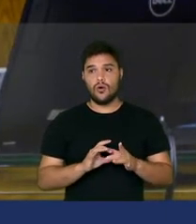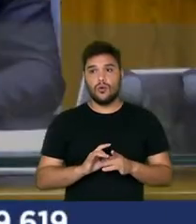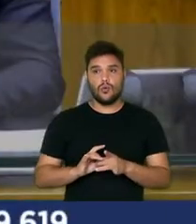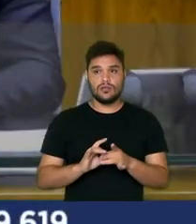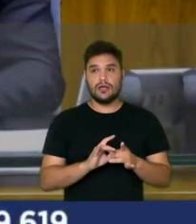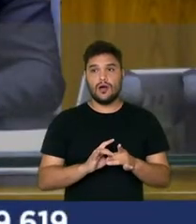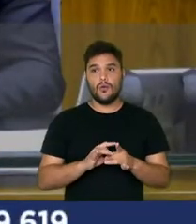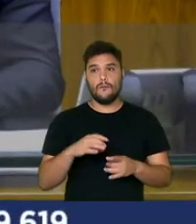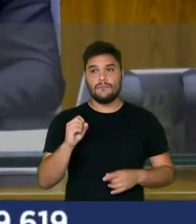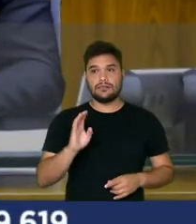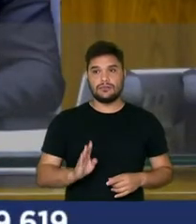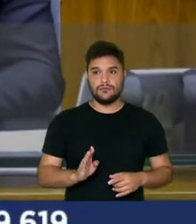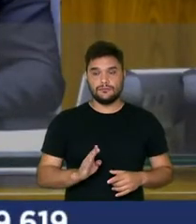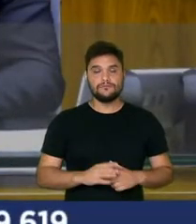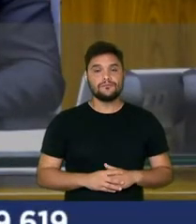ORIENTAÇÃO DE BANCADA. COMO